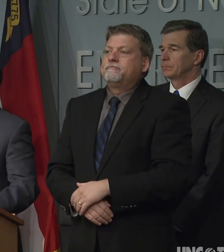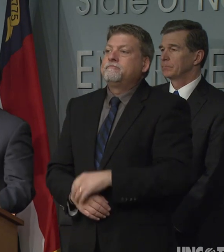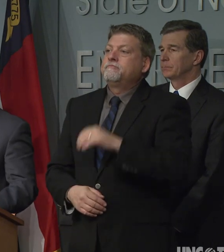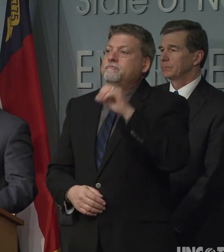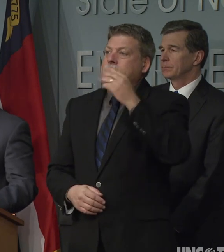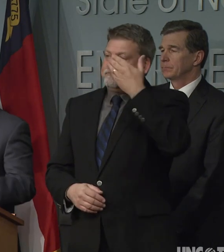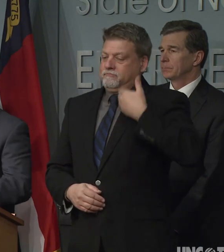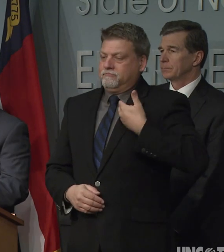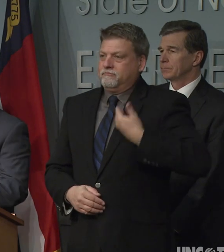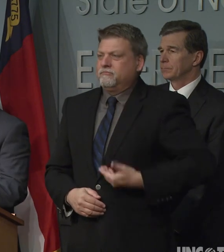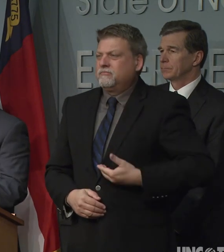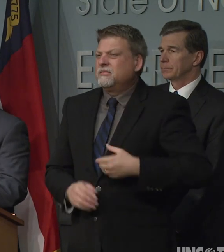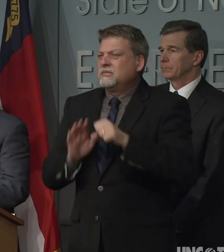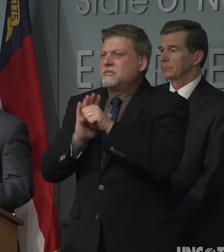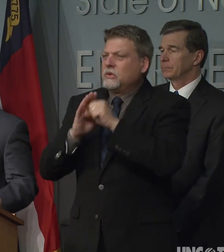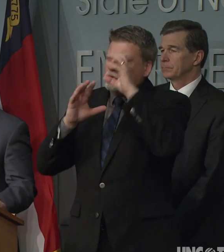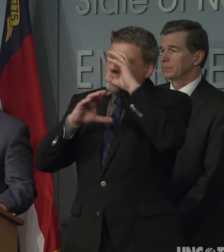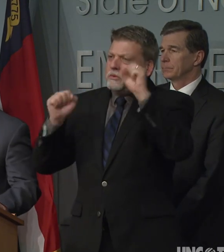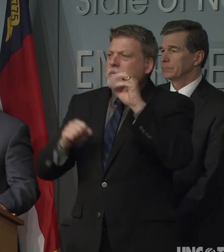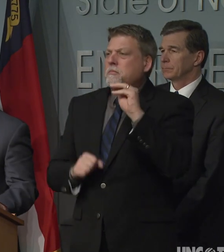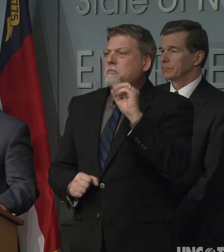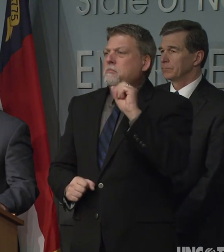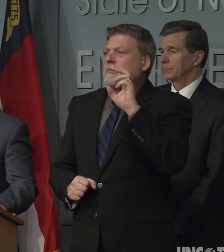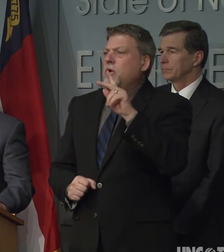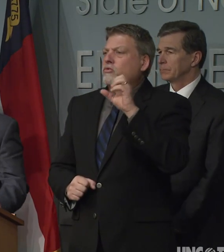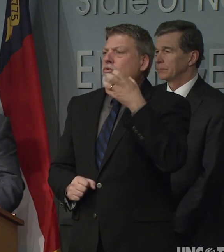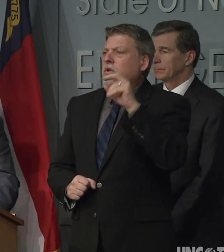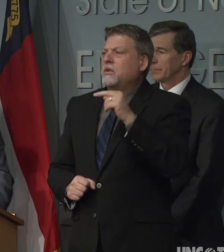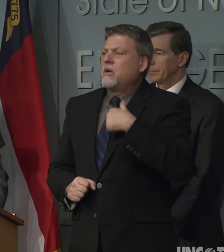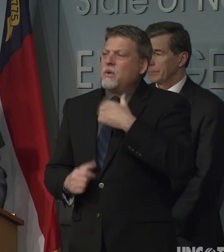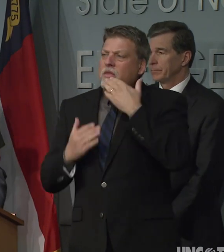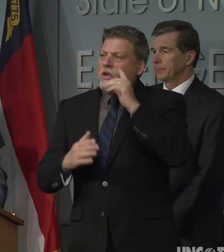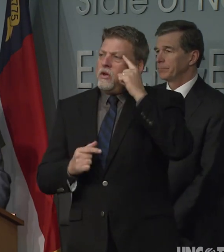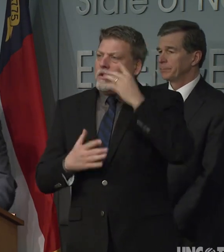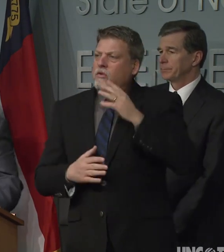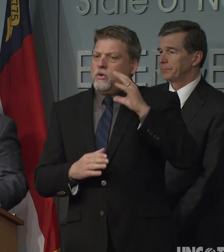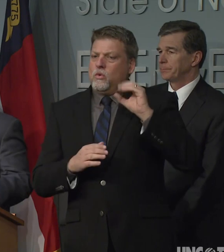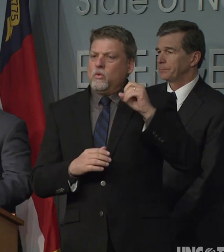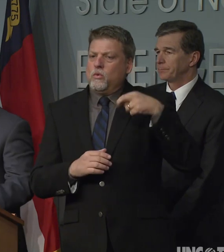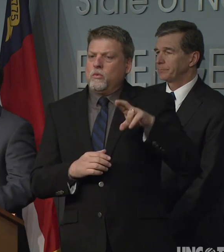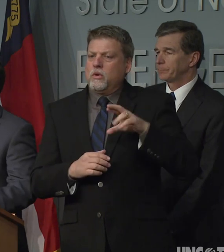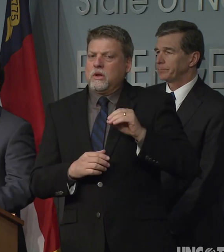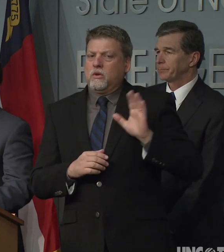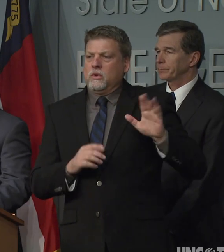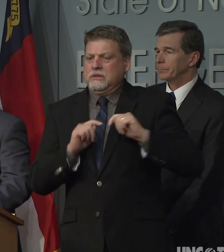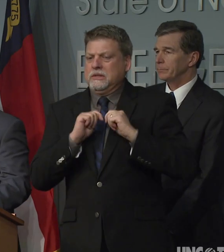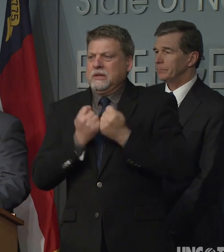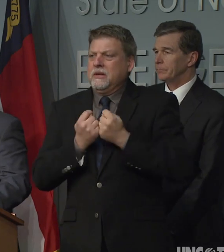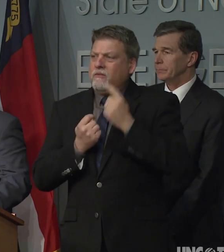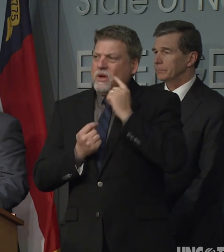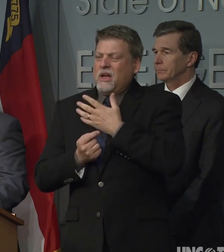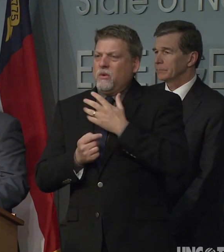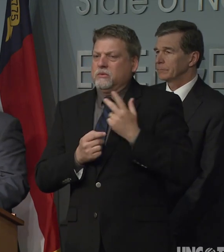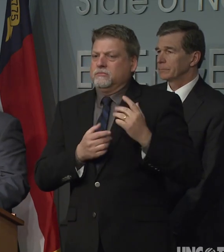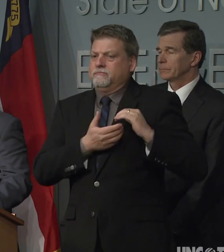Y yo soy el superintendente Mark Evans. Anillo quiero darle las gracias al gobernador cu por Cooper y a su equipo por